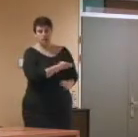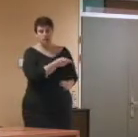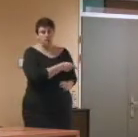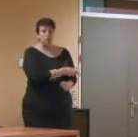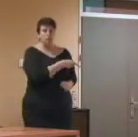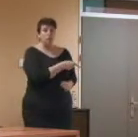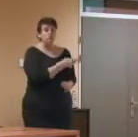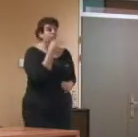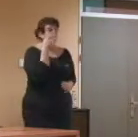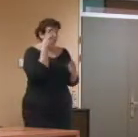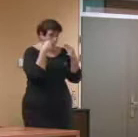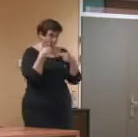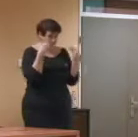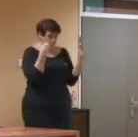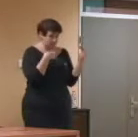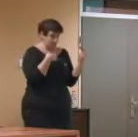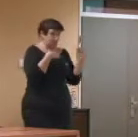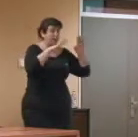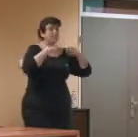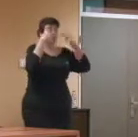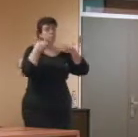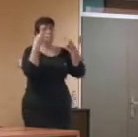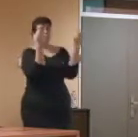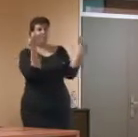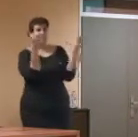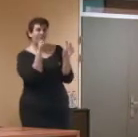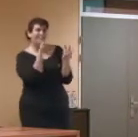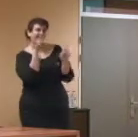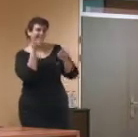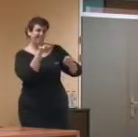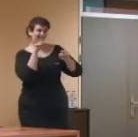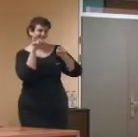en cambio sí que se pudo demostrar que él no pagaba a Hacienda